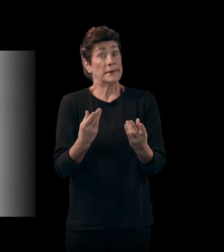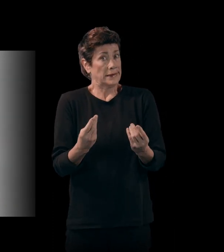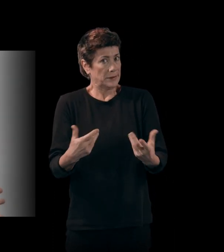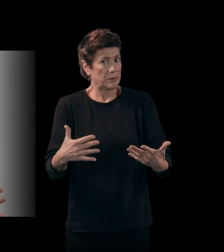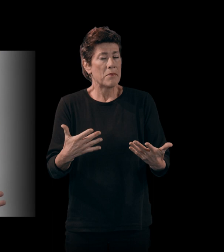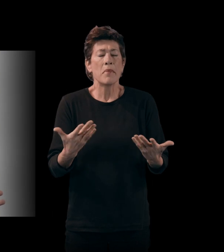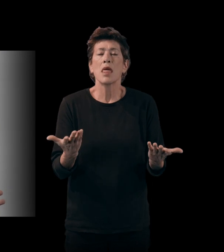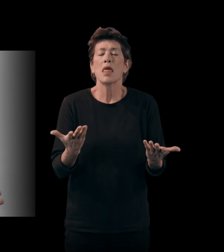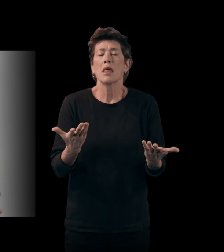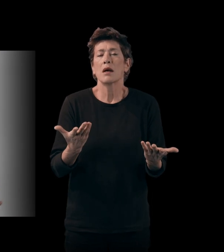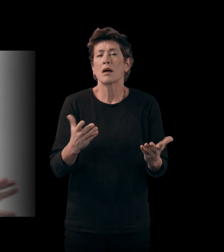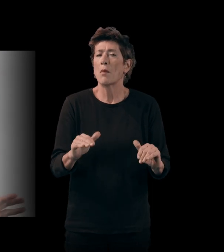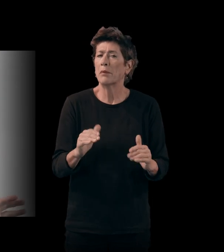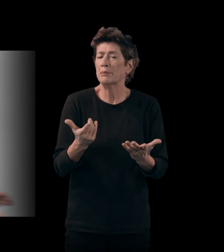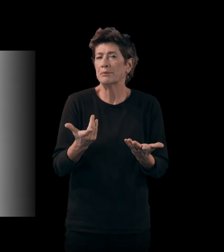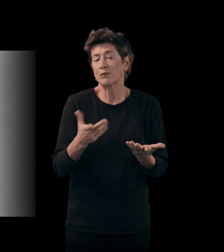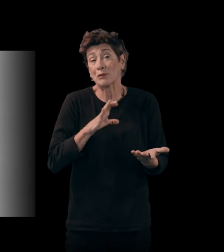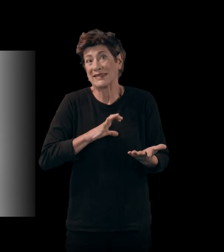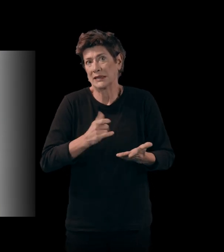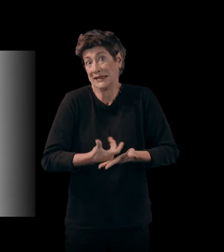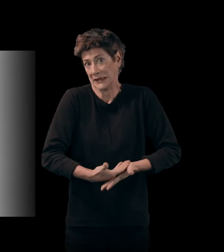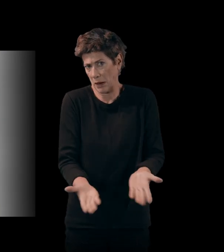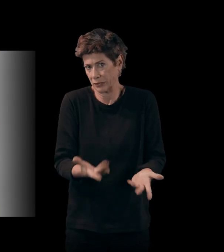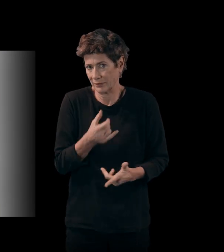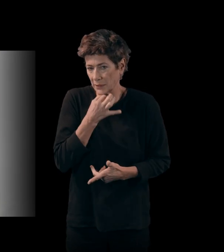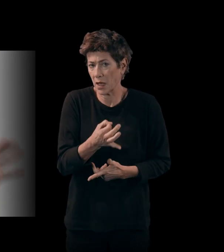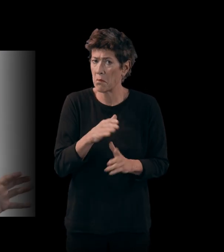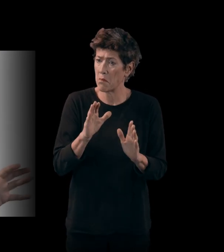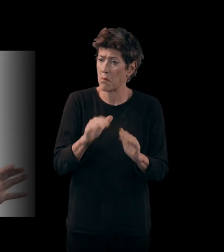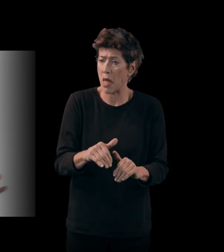Mais pour simplifier, même si vous êtes ensemble et que